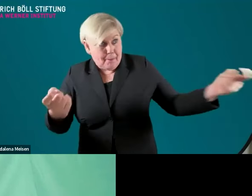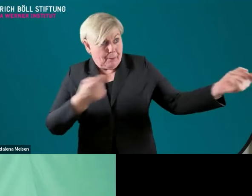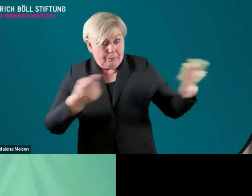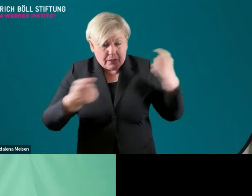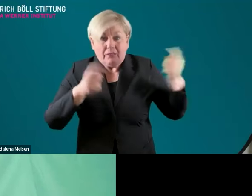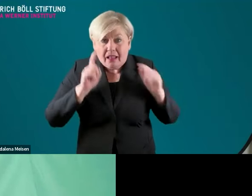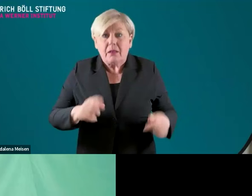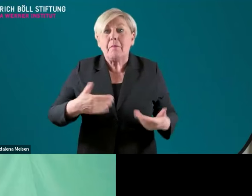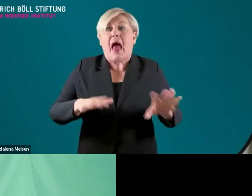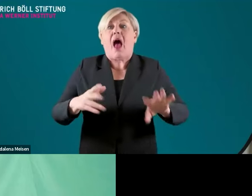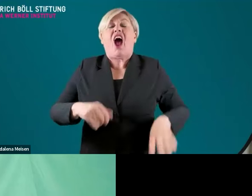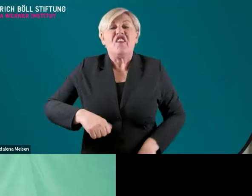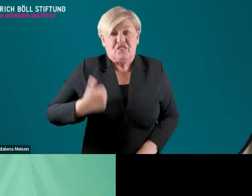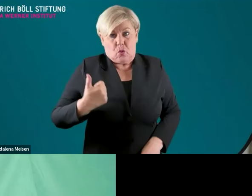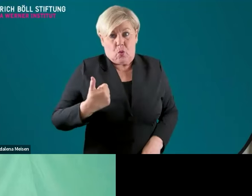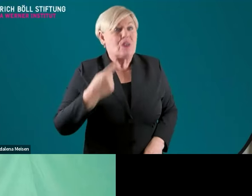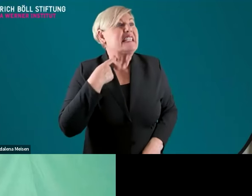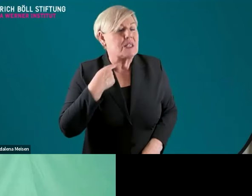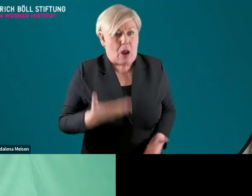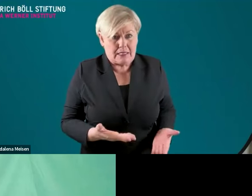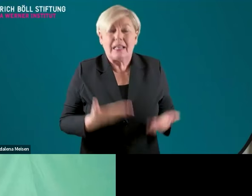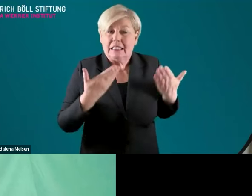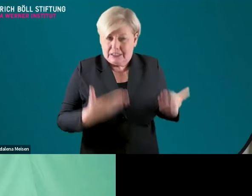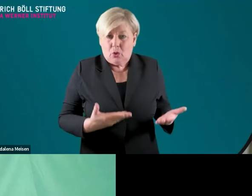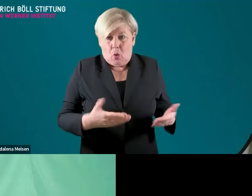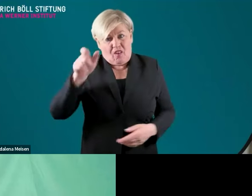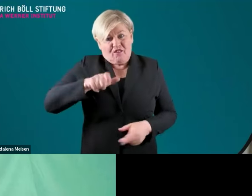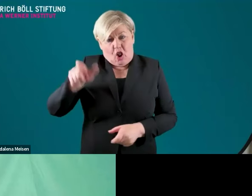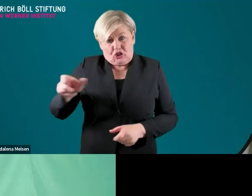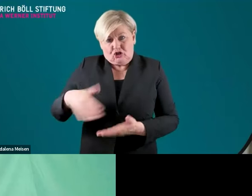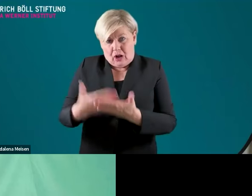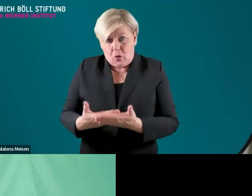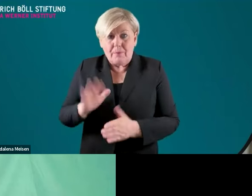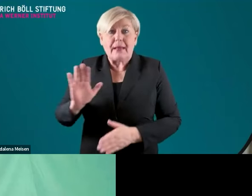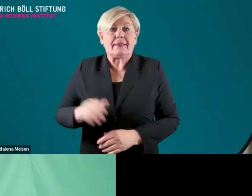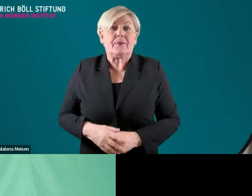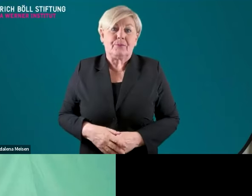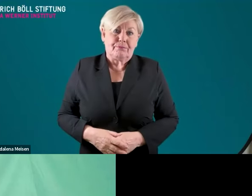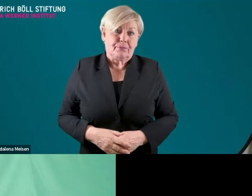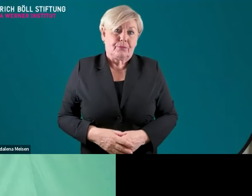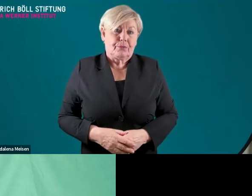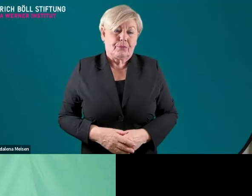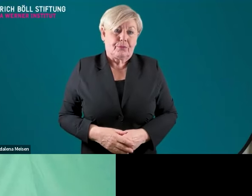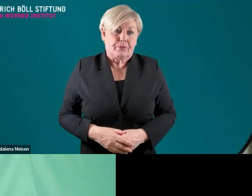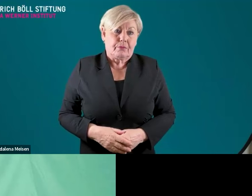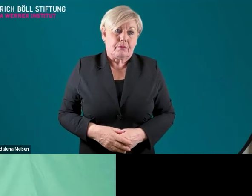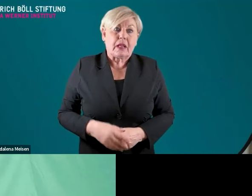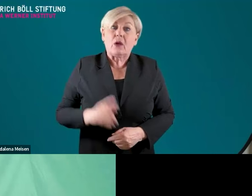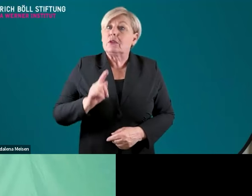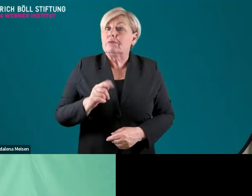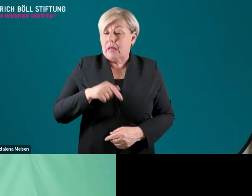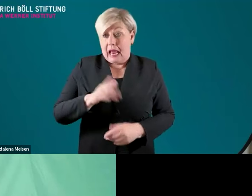So würden dann halt Völkische dann eher argumentieren, während die aus dem katholischen